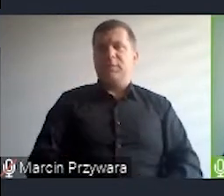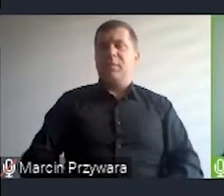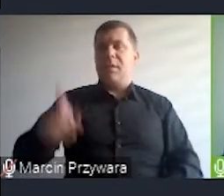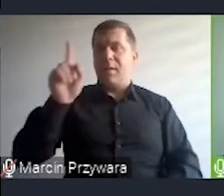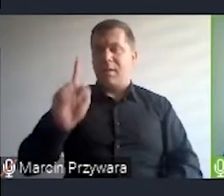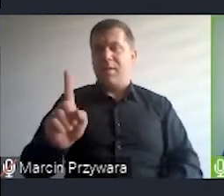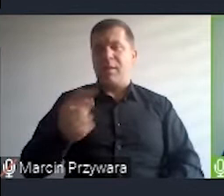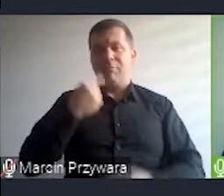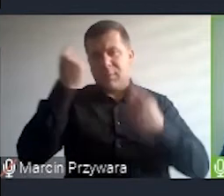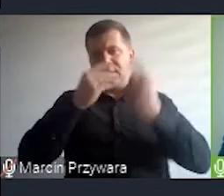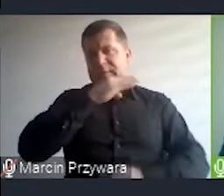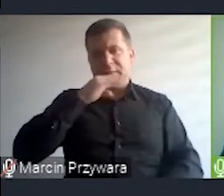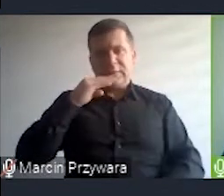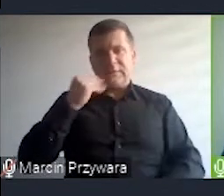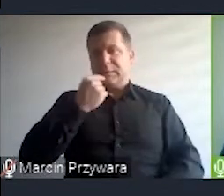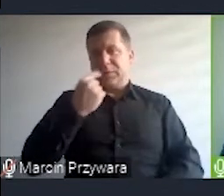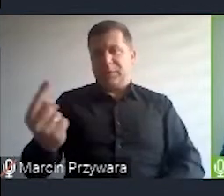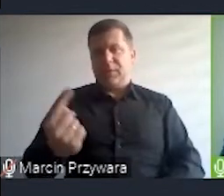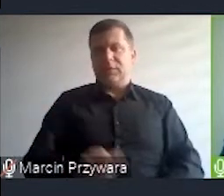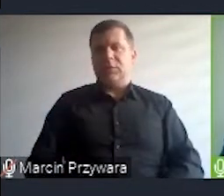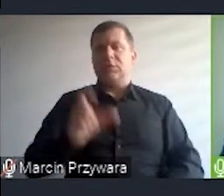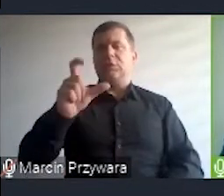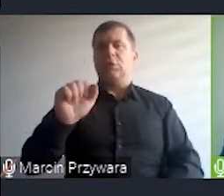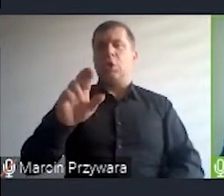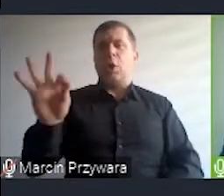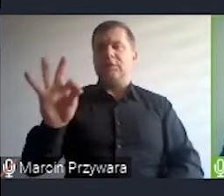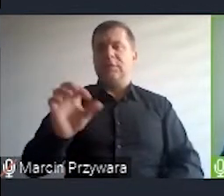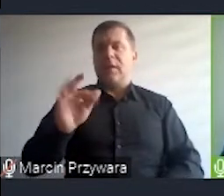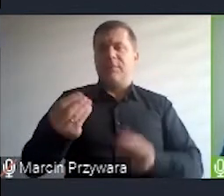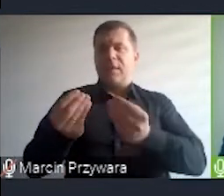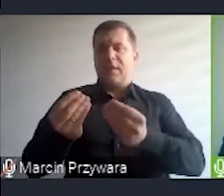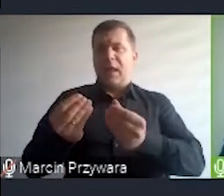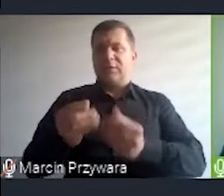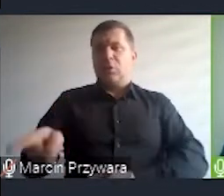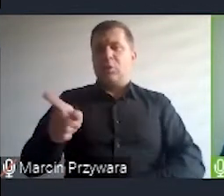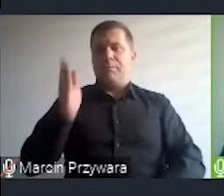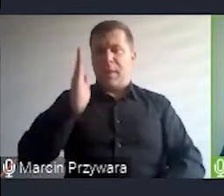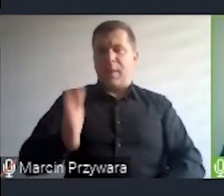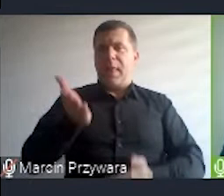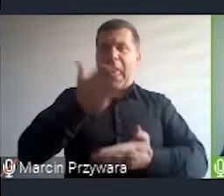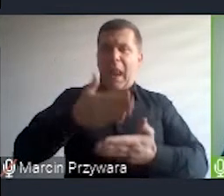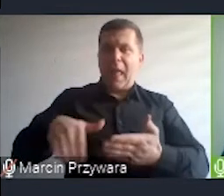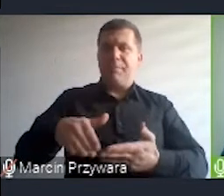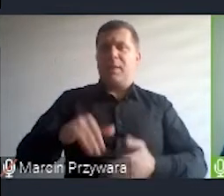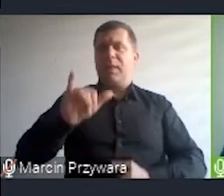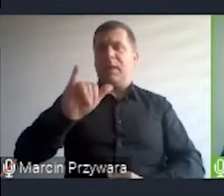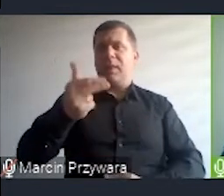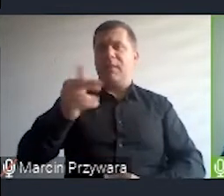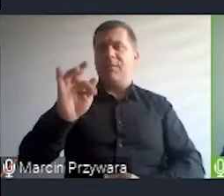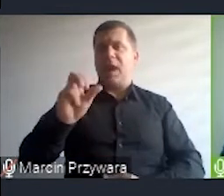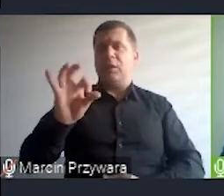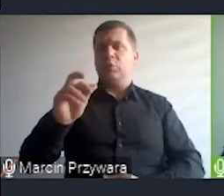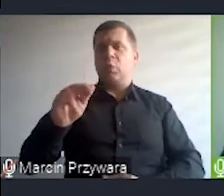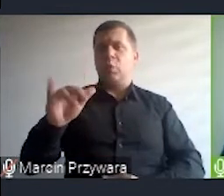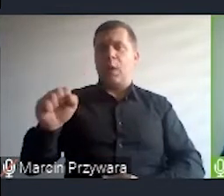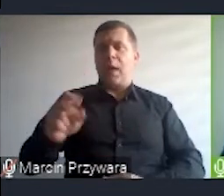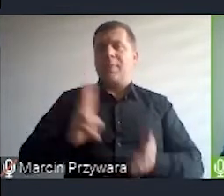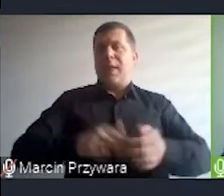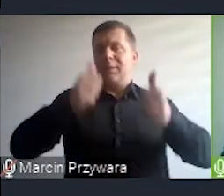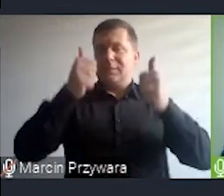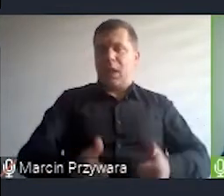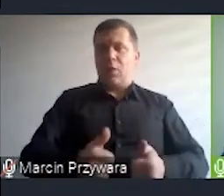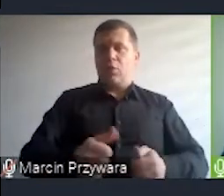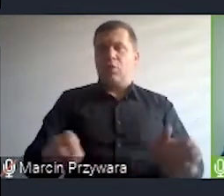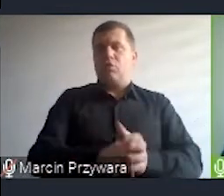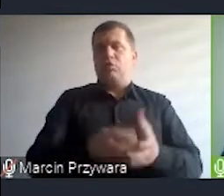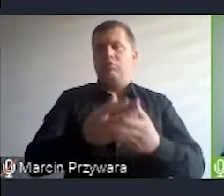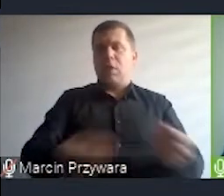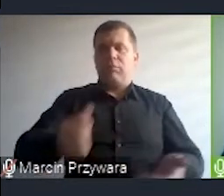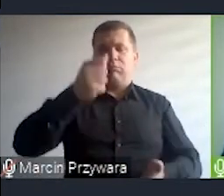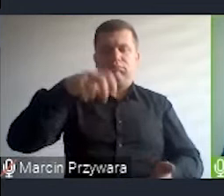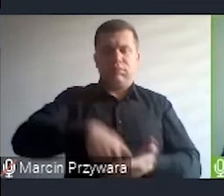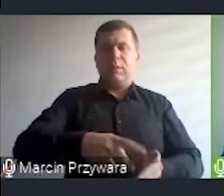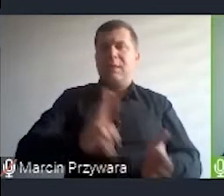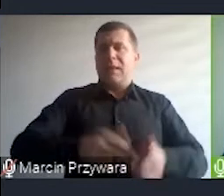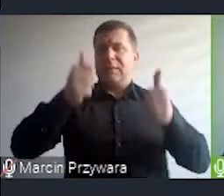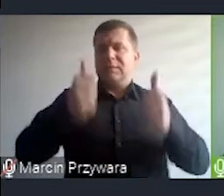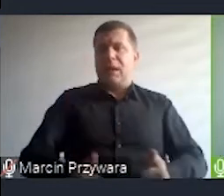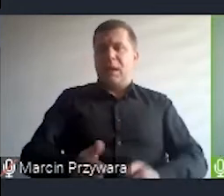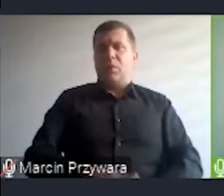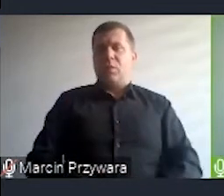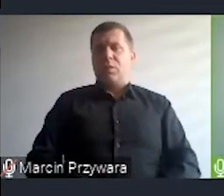że cross-financingiem będą elementy infrastruktury na stałe przytwierdzone do nieruchomości.